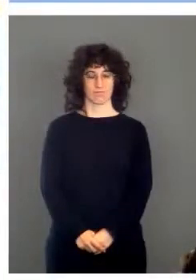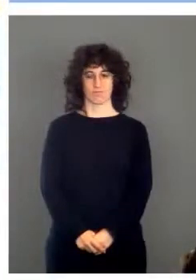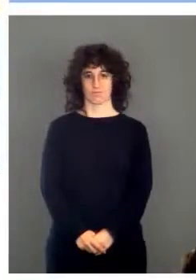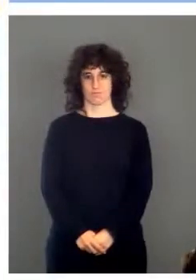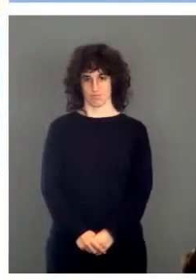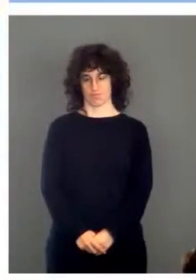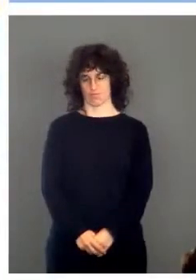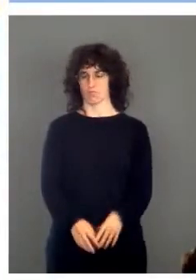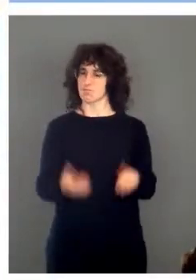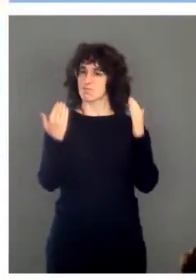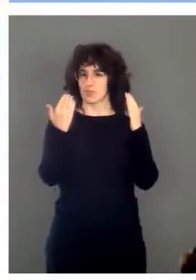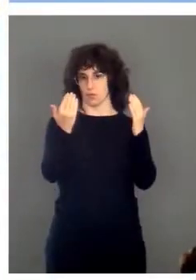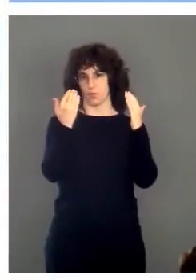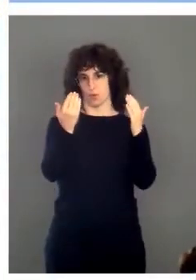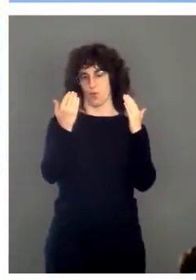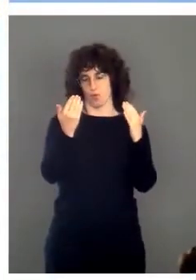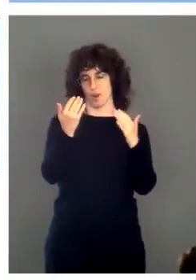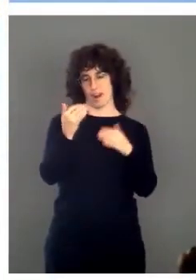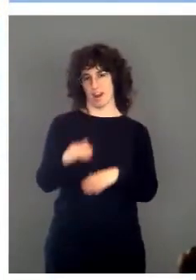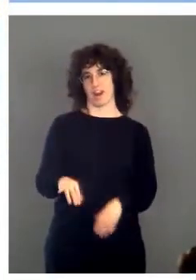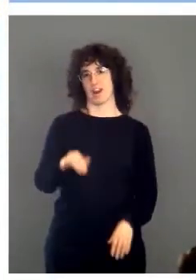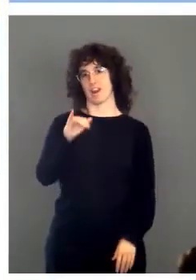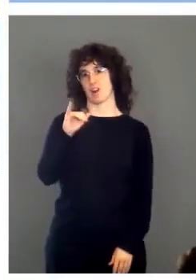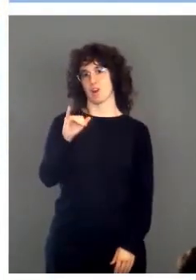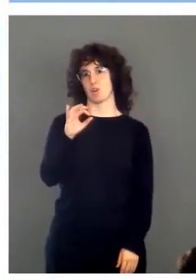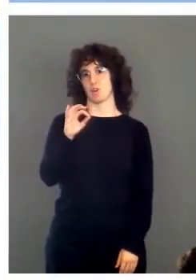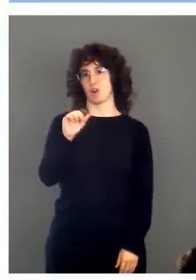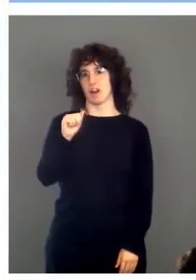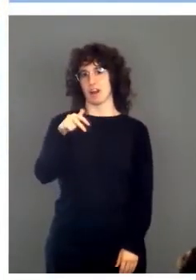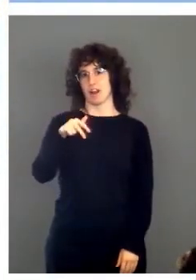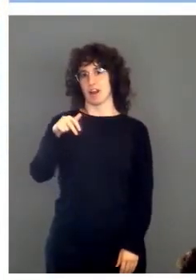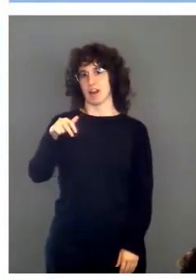Enhorabuena Joanna Os debemos dar las gracias por